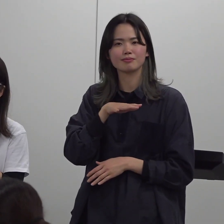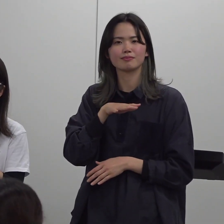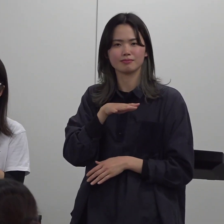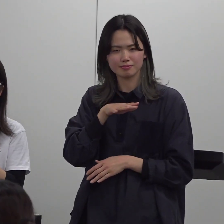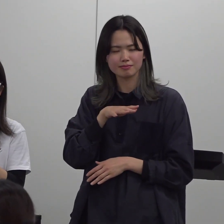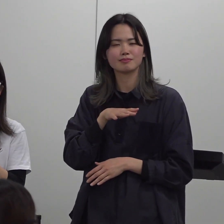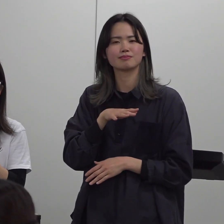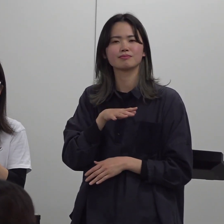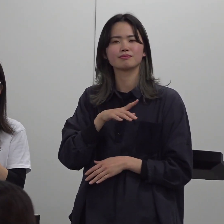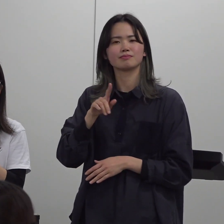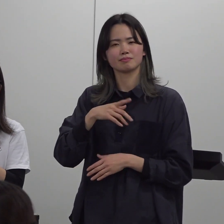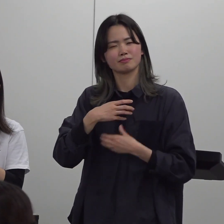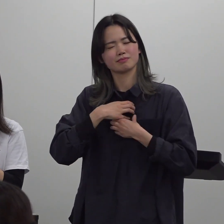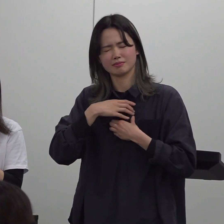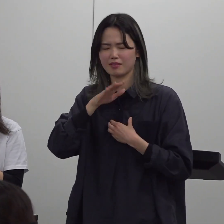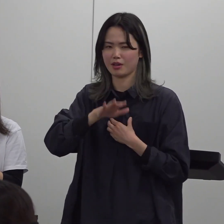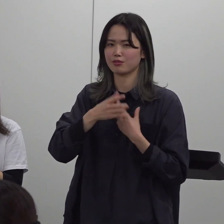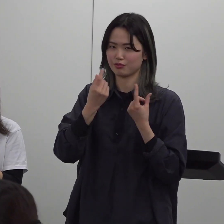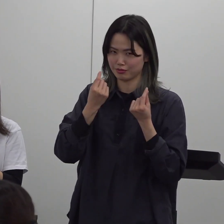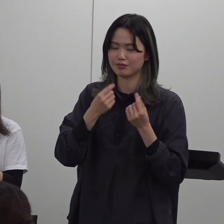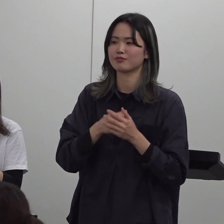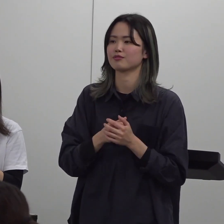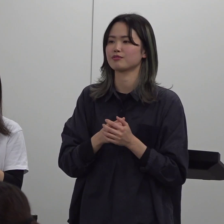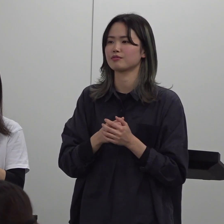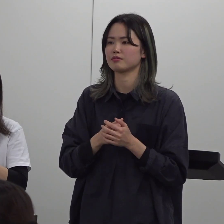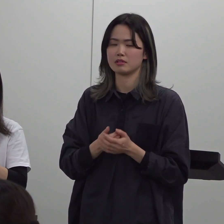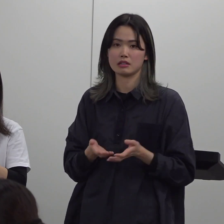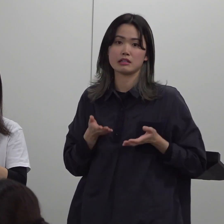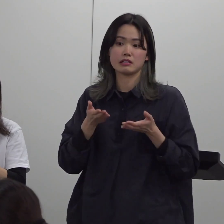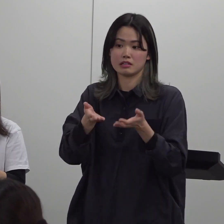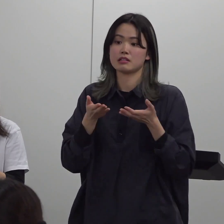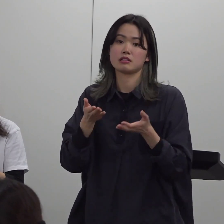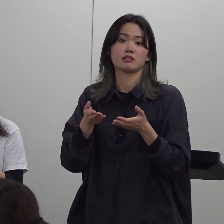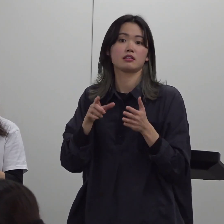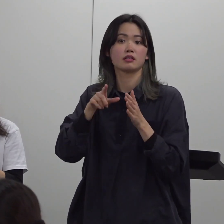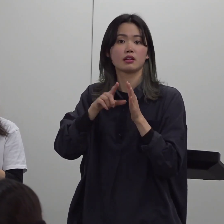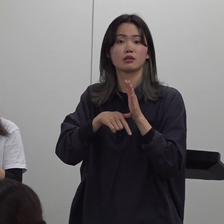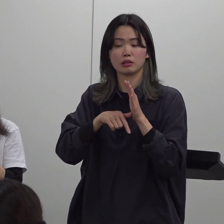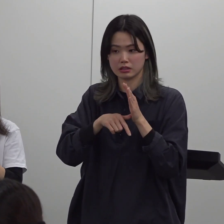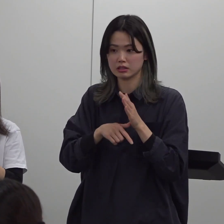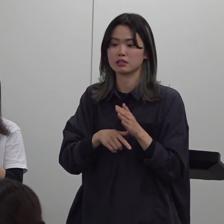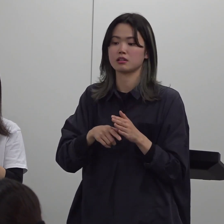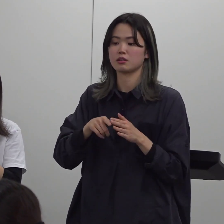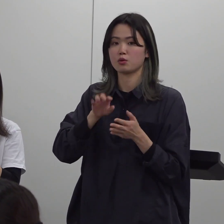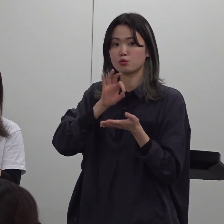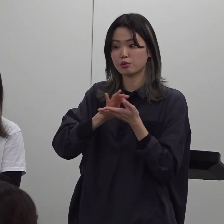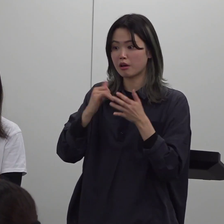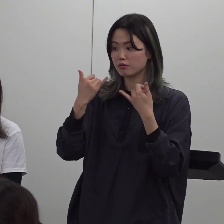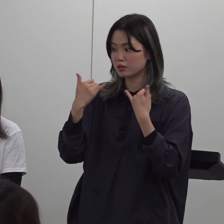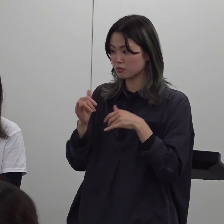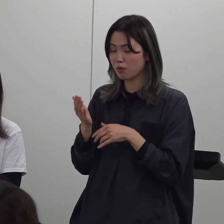で地震が起きたときその人がどこにいるかによっても違うと思います